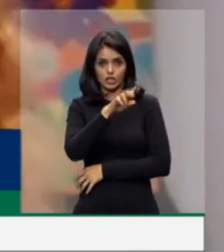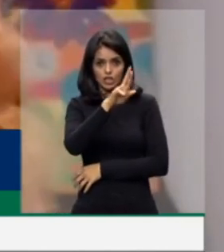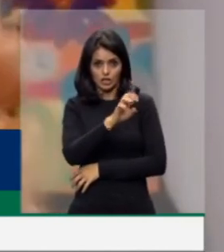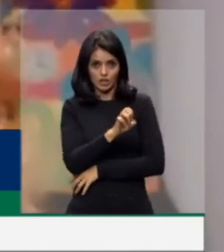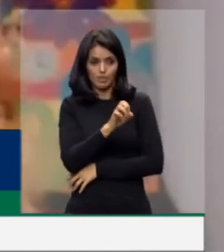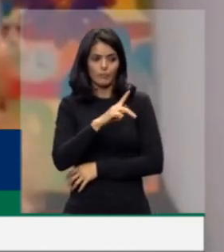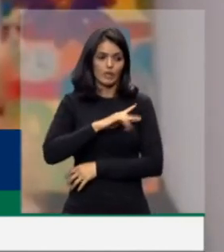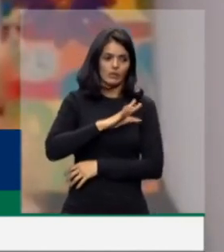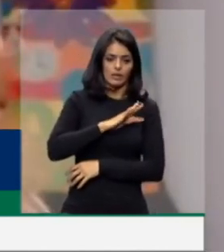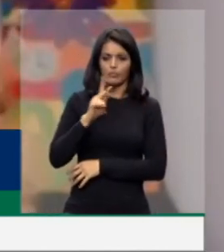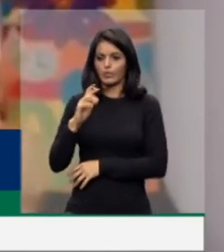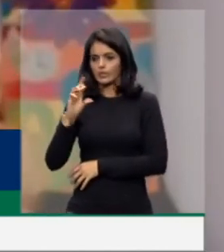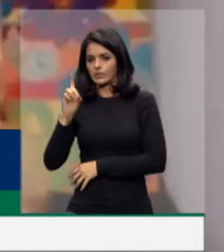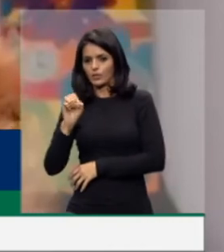VOTAMOS NA LEI DE DIRETRIZES ORÇAMENTÁRIAS, DUAS EMENDAS